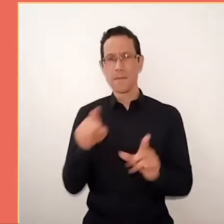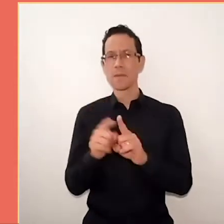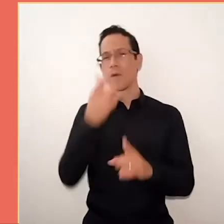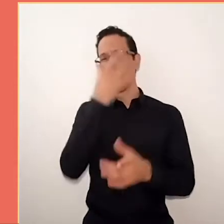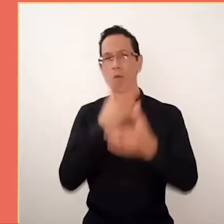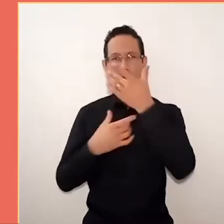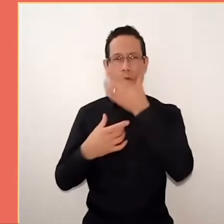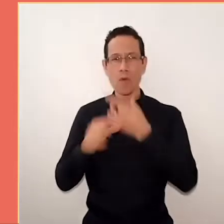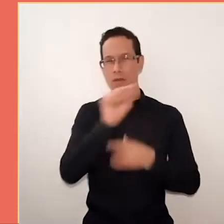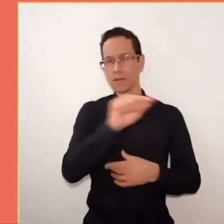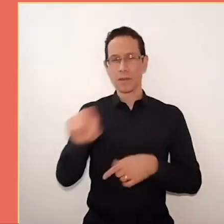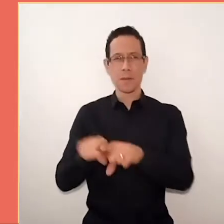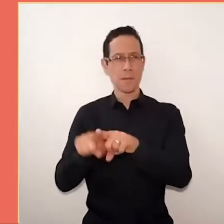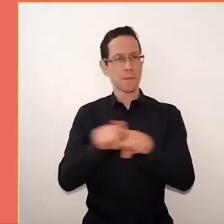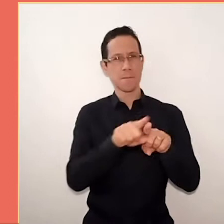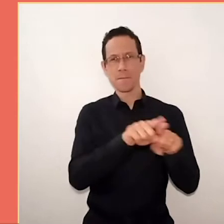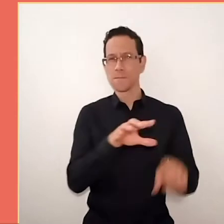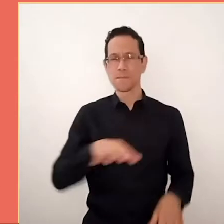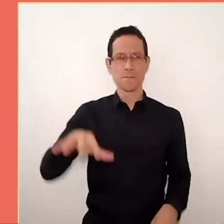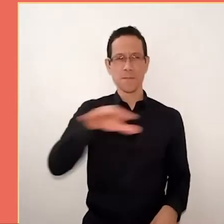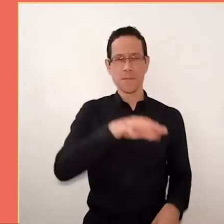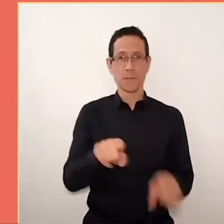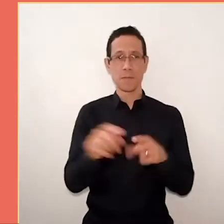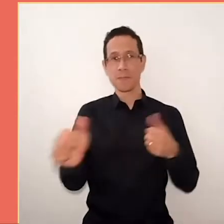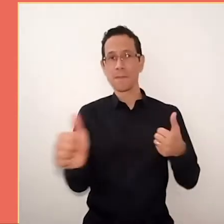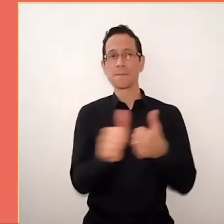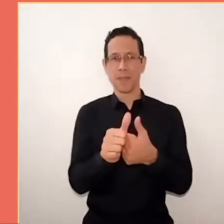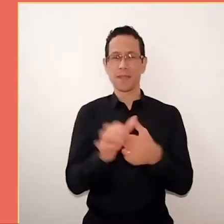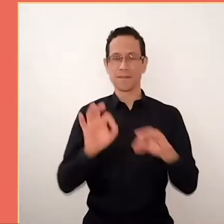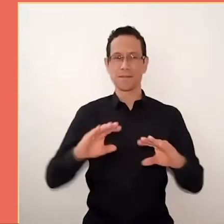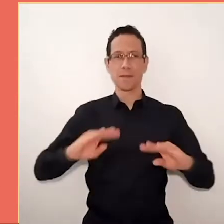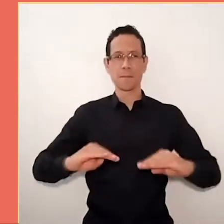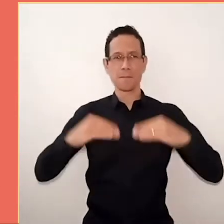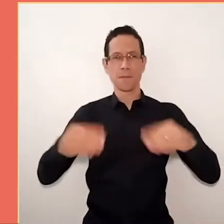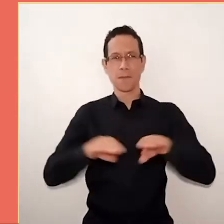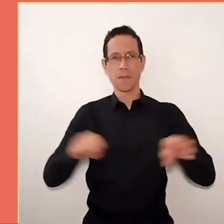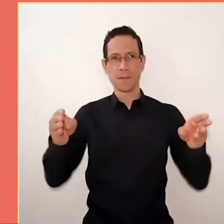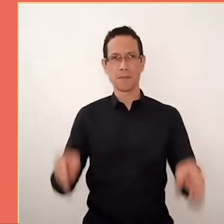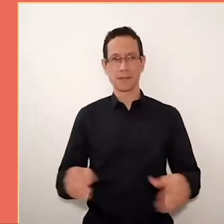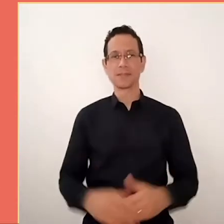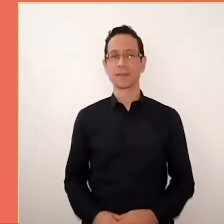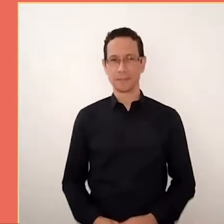Sabia também que estava muito perto de a mesa virar." E para terminar.